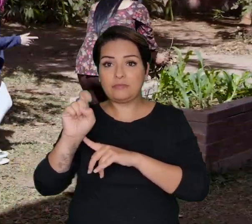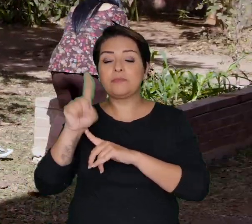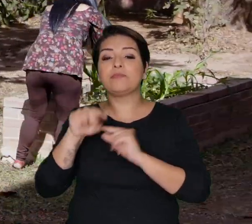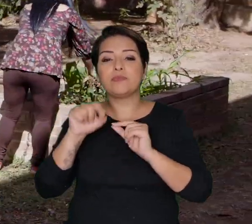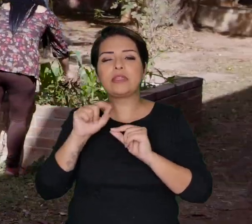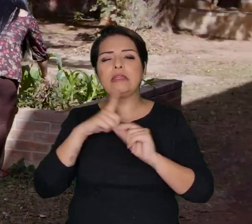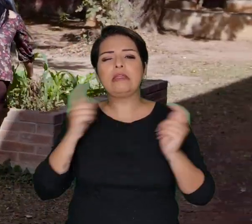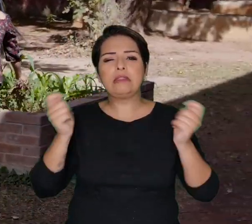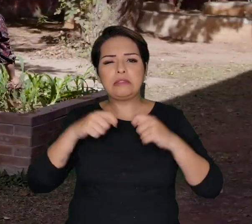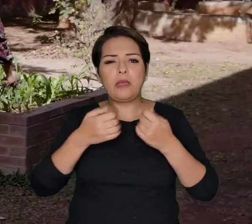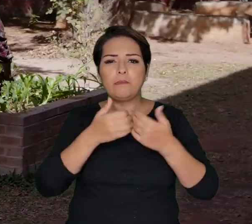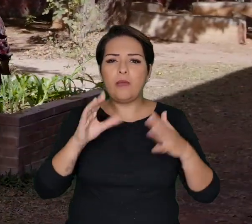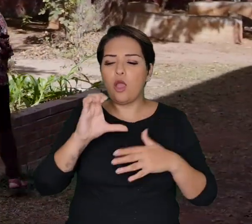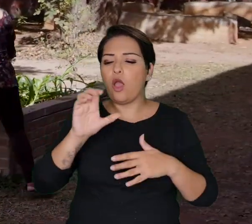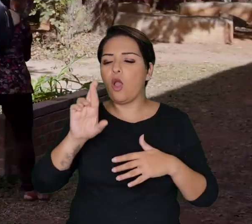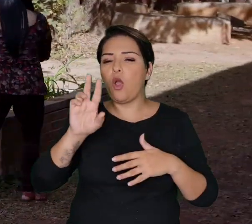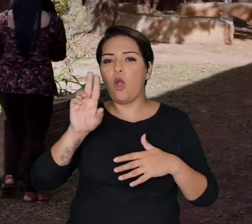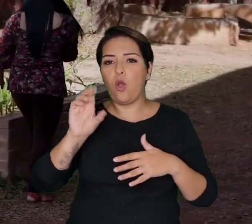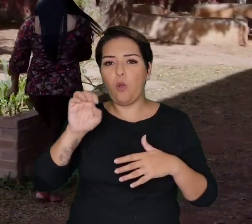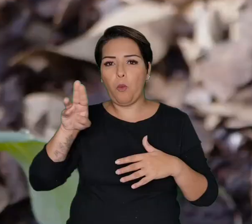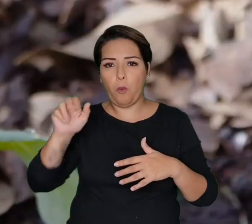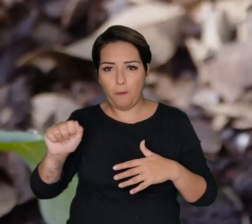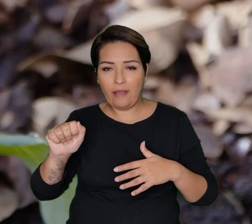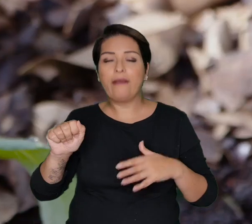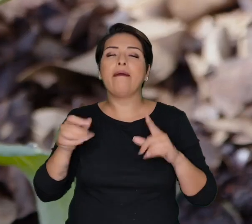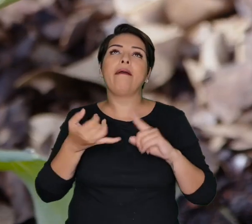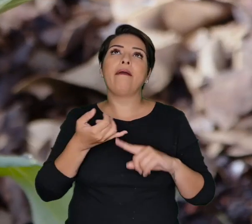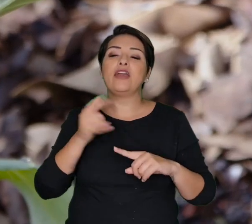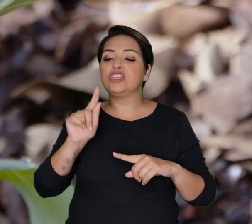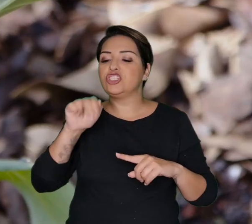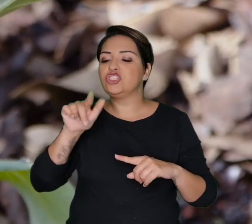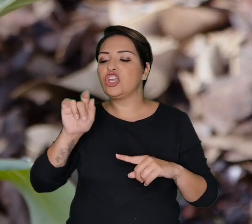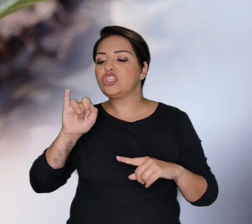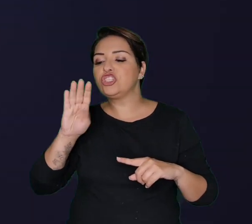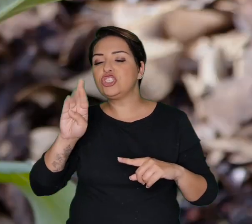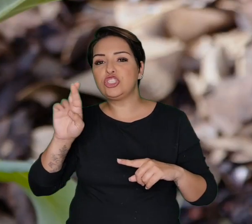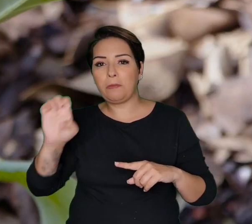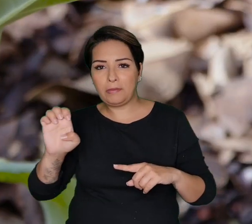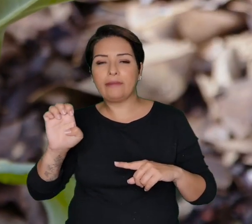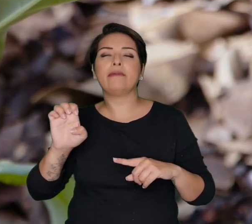Por exemplo, a gente consegue ter um cultivo muito legal de cúrcuma, gengibre. São coisas que a gente consegue germinar.